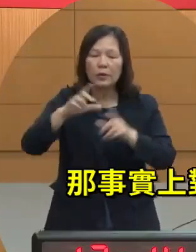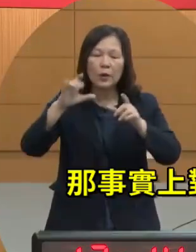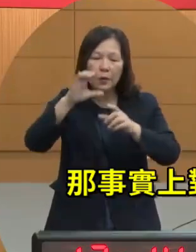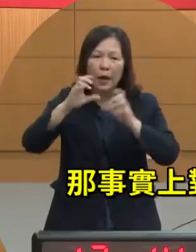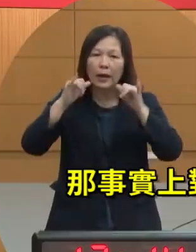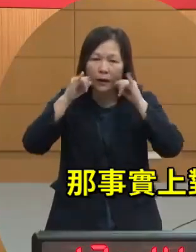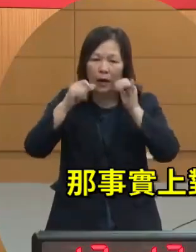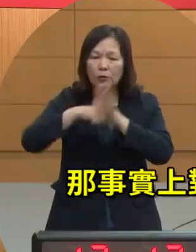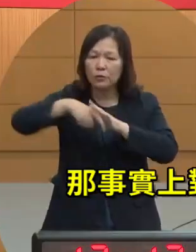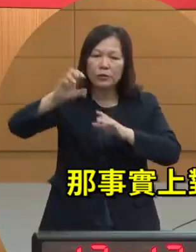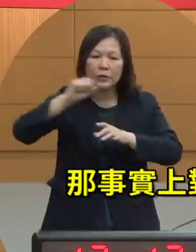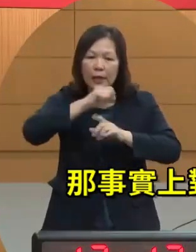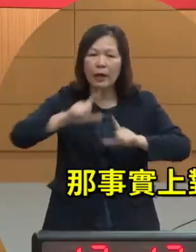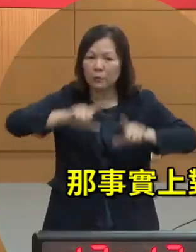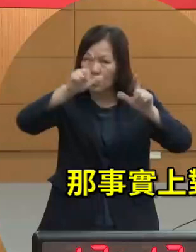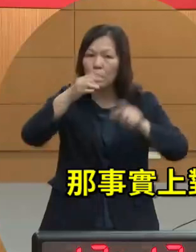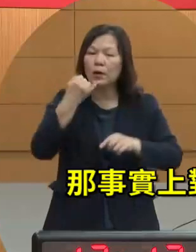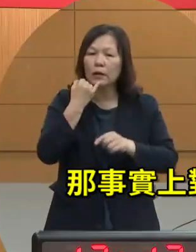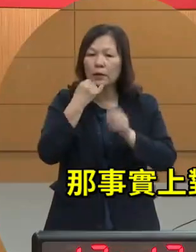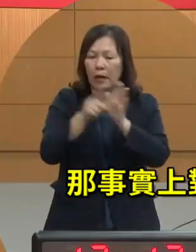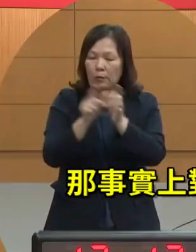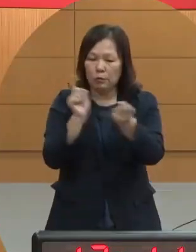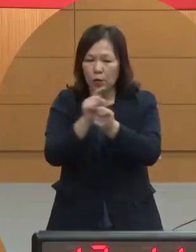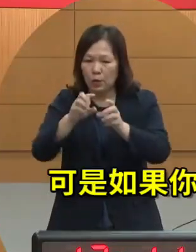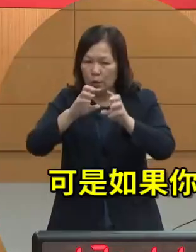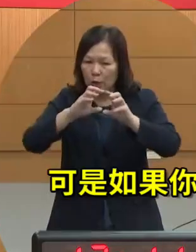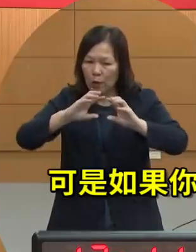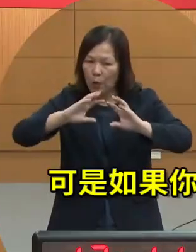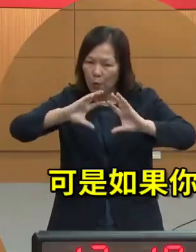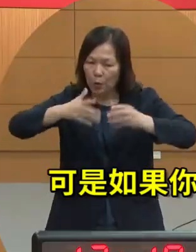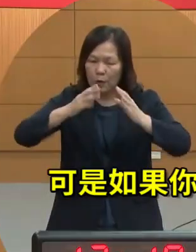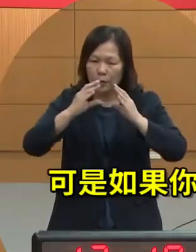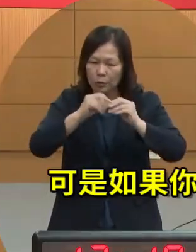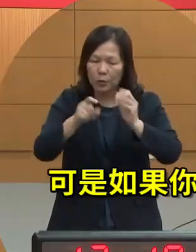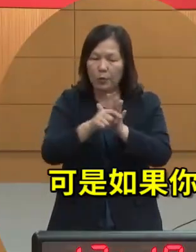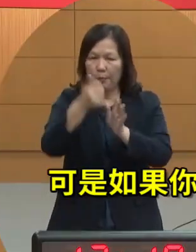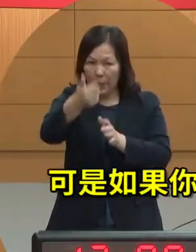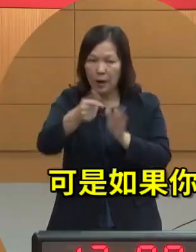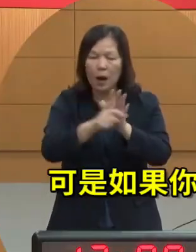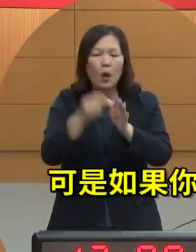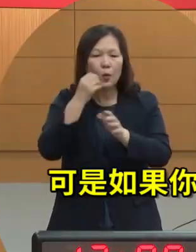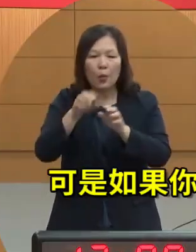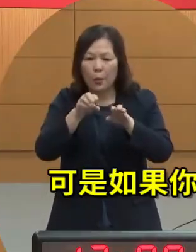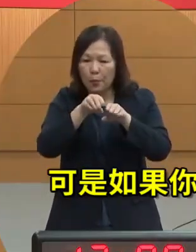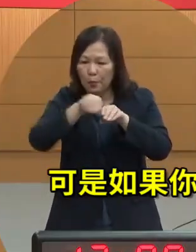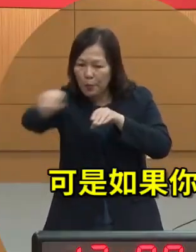那事實上對國土發展來說是非常良好的 可是如果你今天拉到六塊厝 它就是倒退嚕